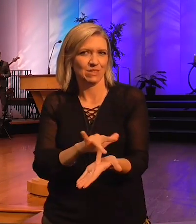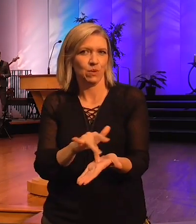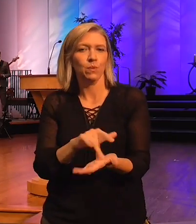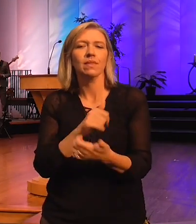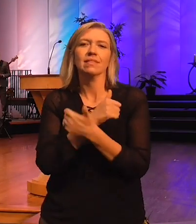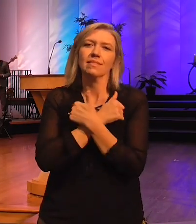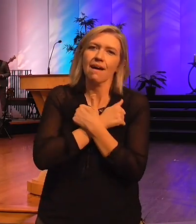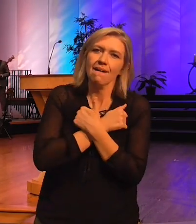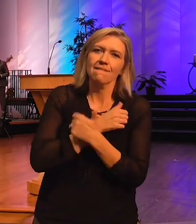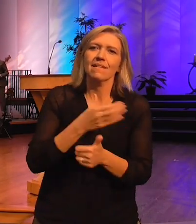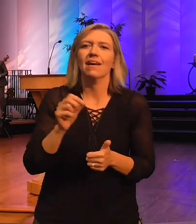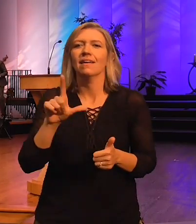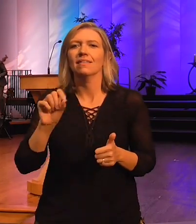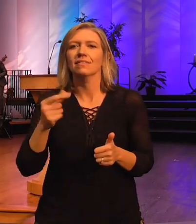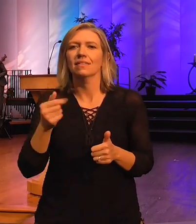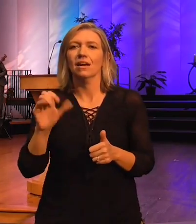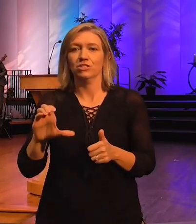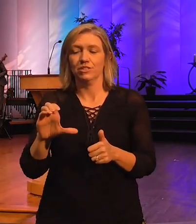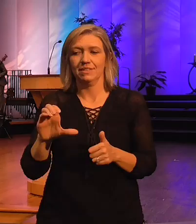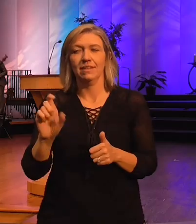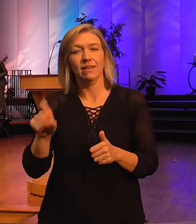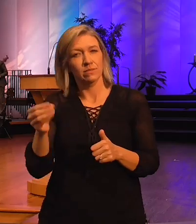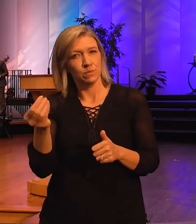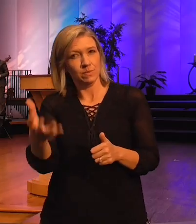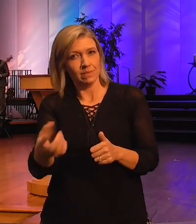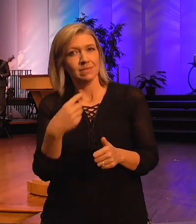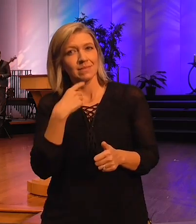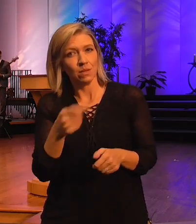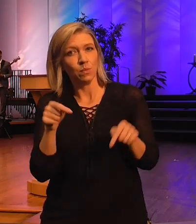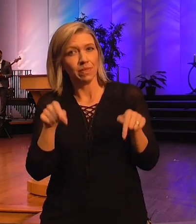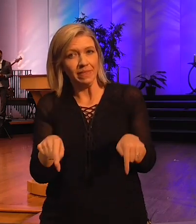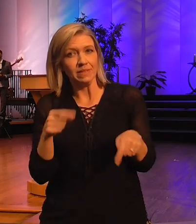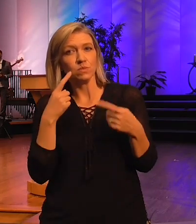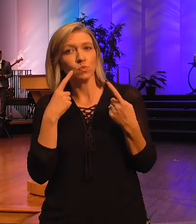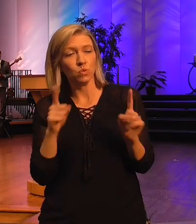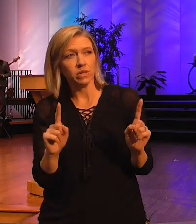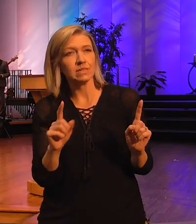lógica y debo decirte que esto funciona, esta será la cuarta o quinta vez en el curso